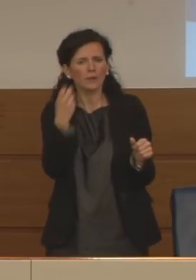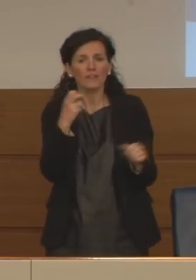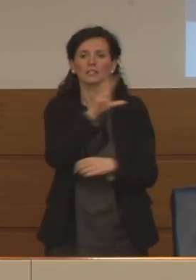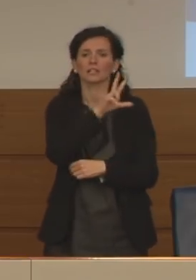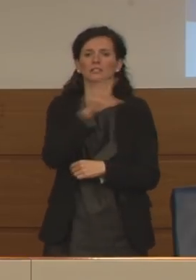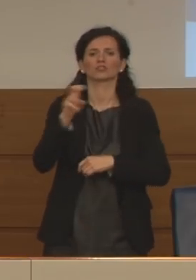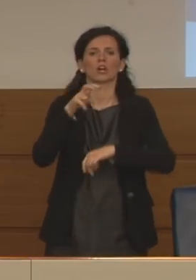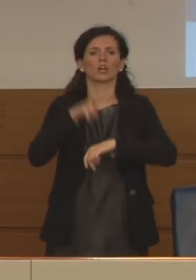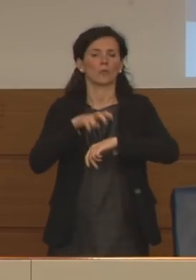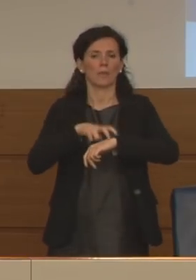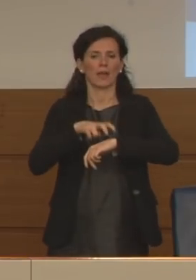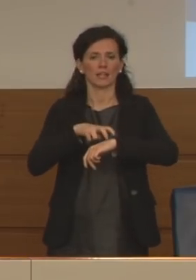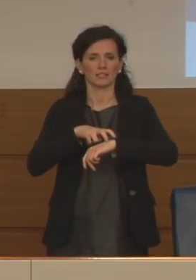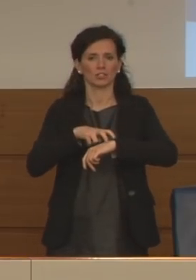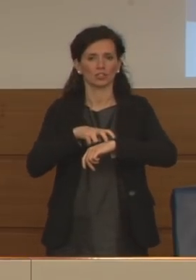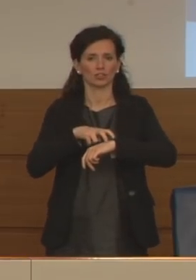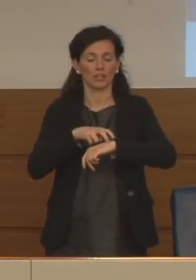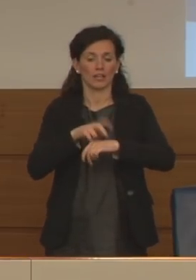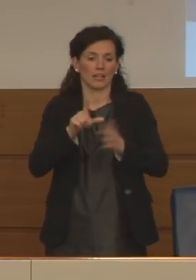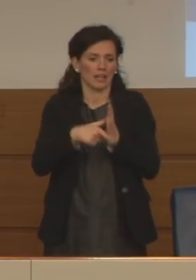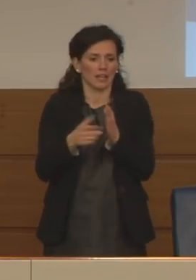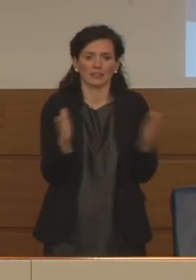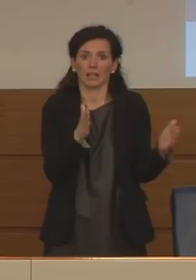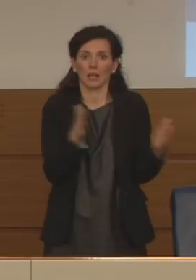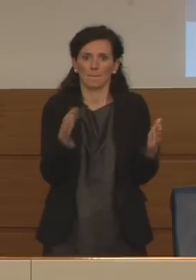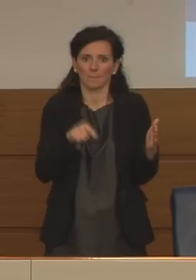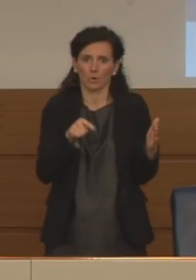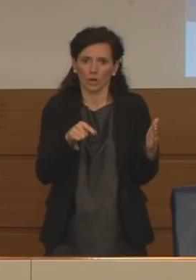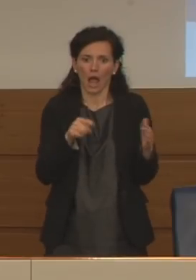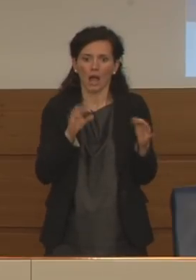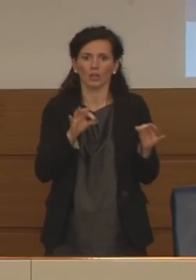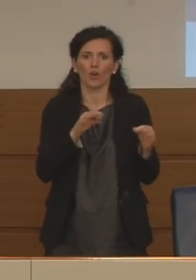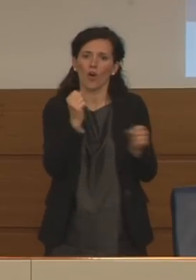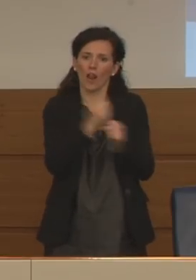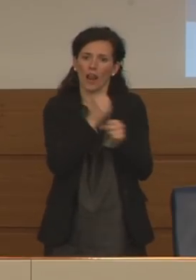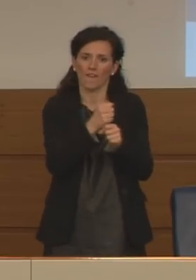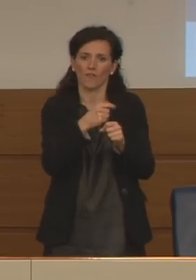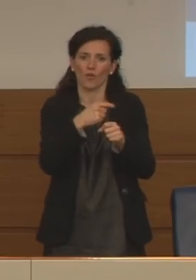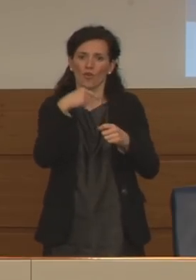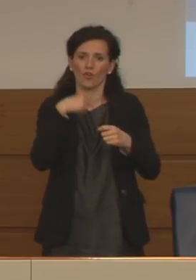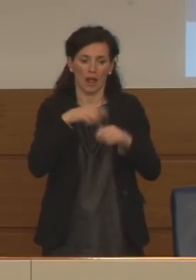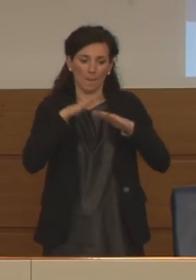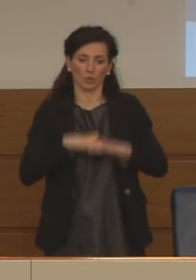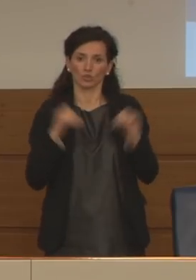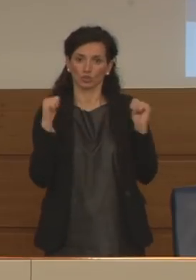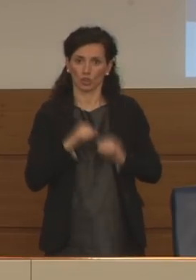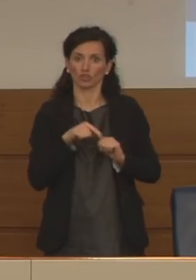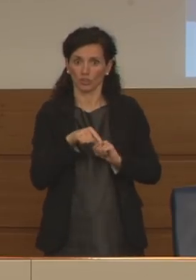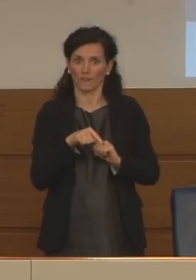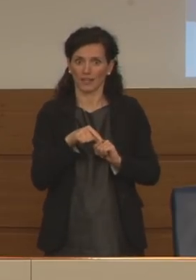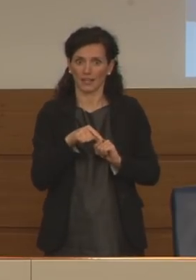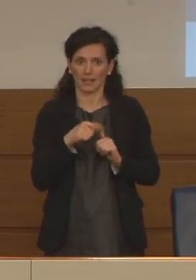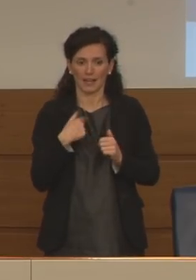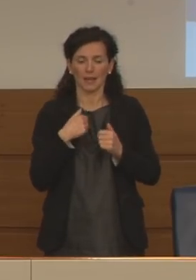medici temporaneamente alla Protezione Civile, fermo restando il rapporto di